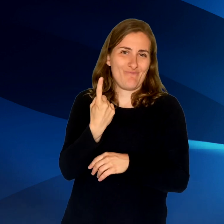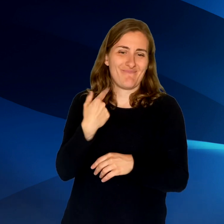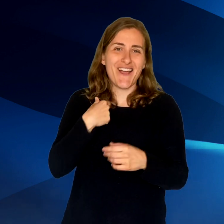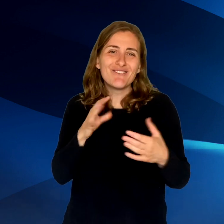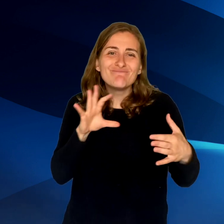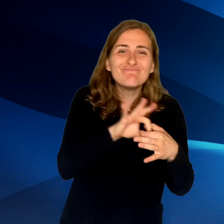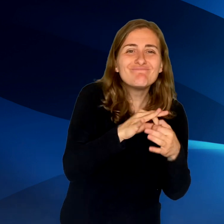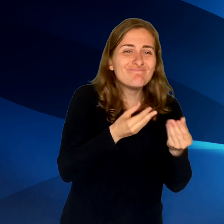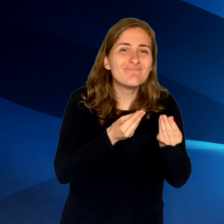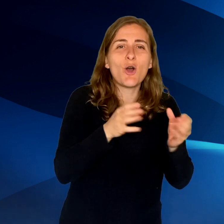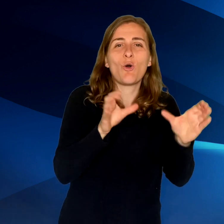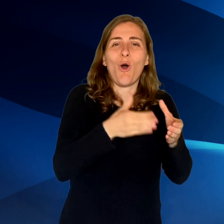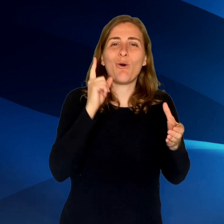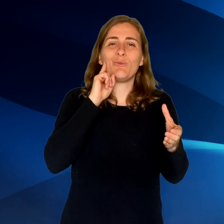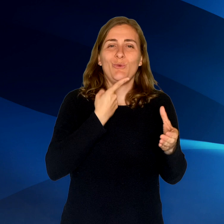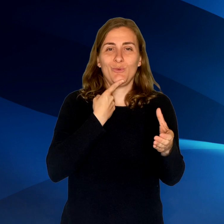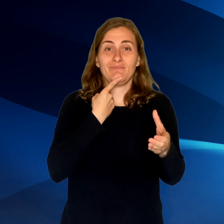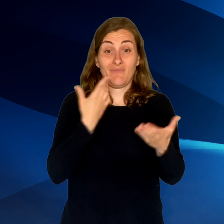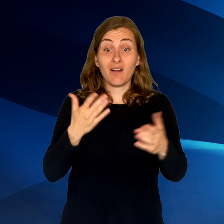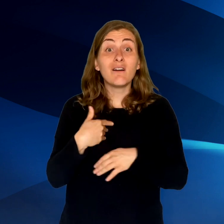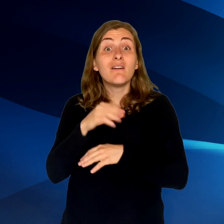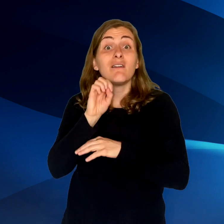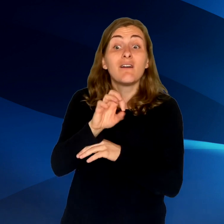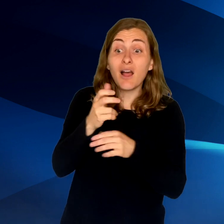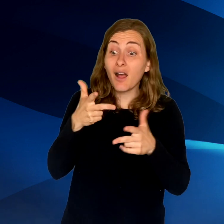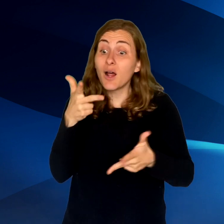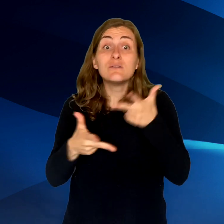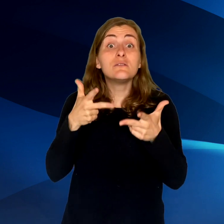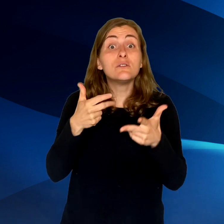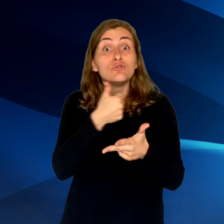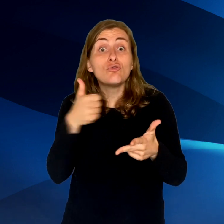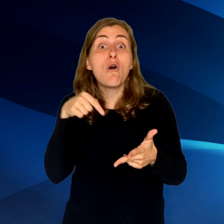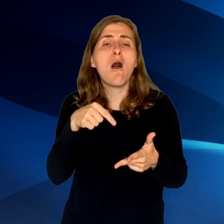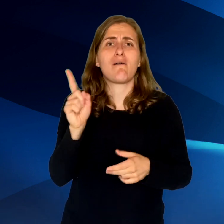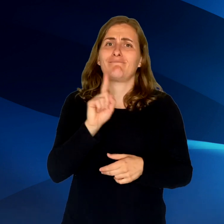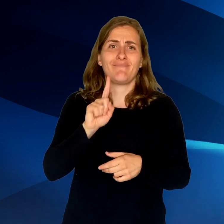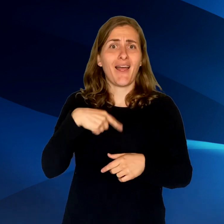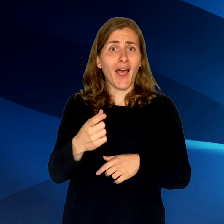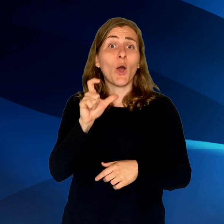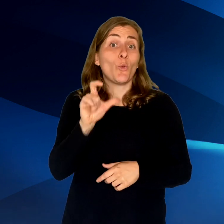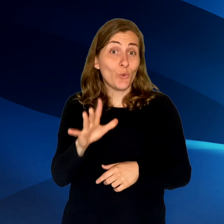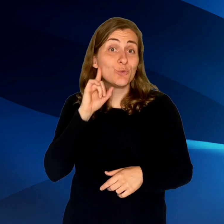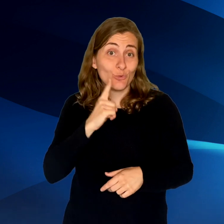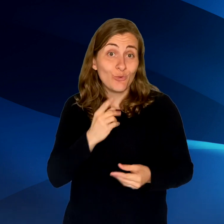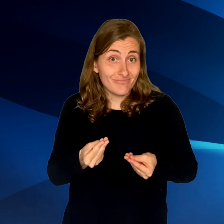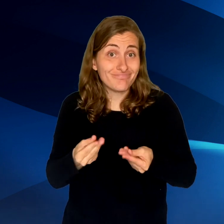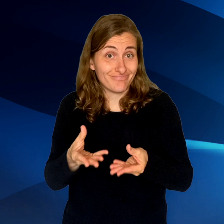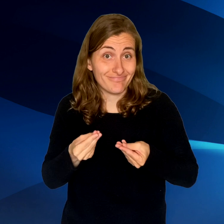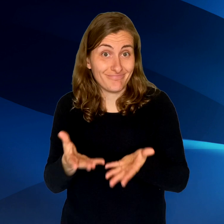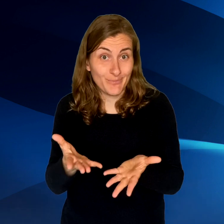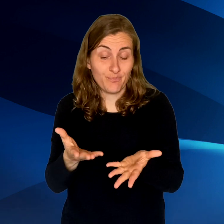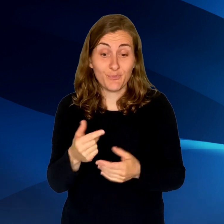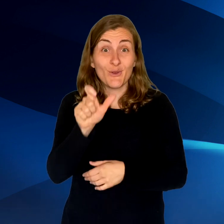Inoltre, hanno un più spiccato senso della comunità sorda e dunque possono trasmettere non solo la lingua, ma anche la cultura.